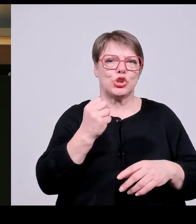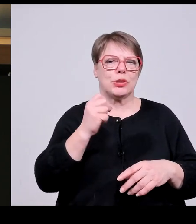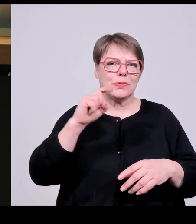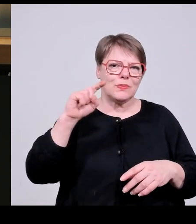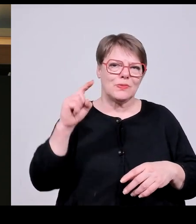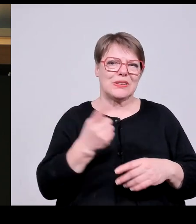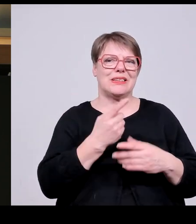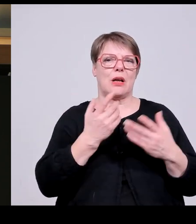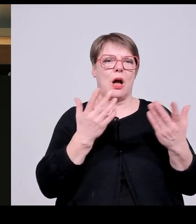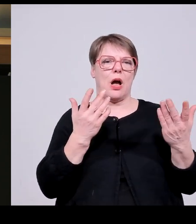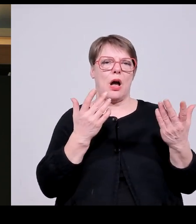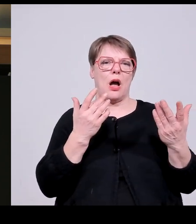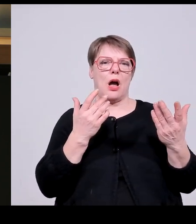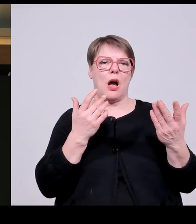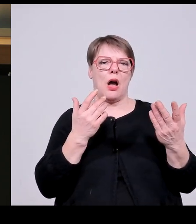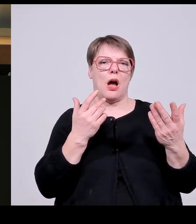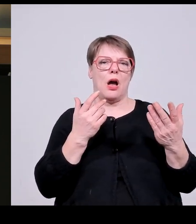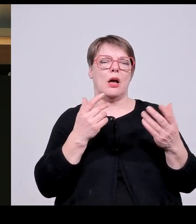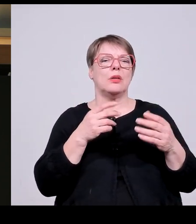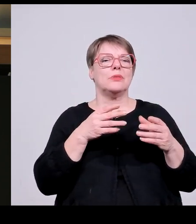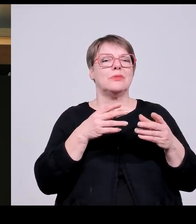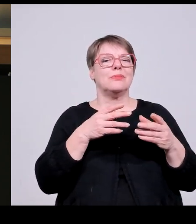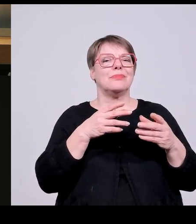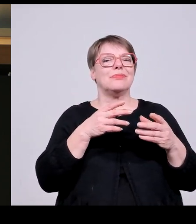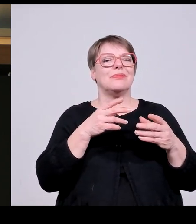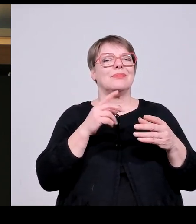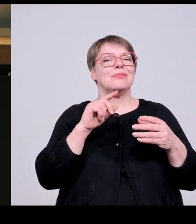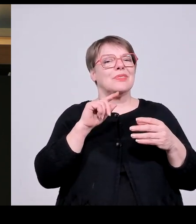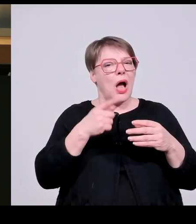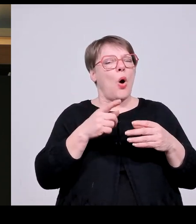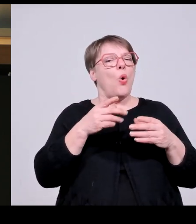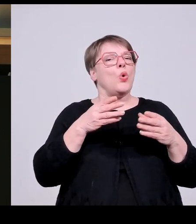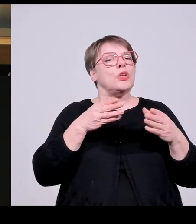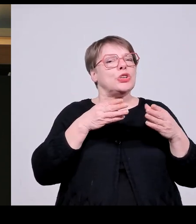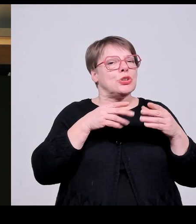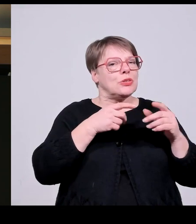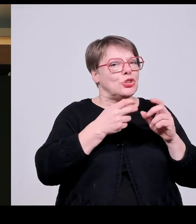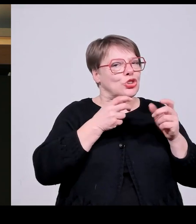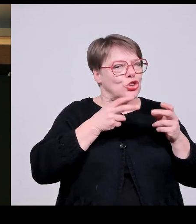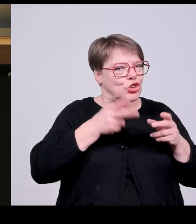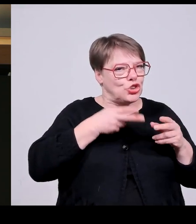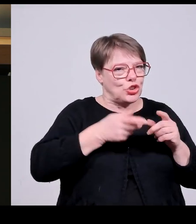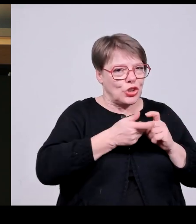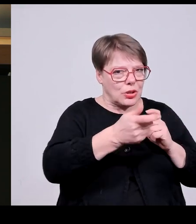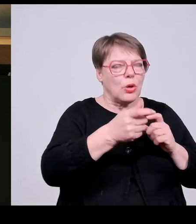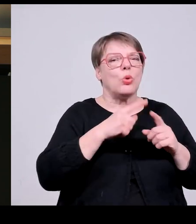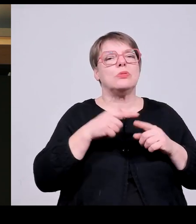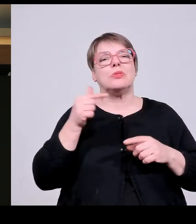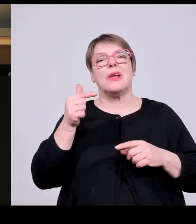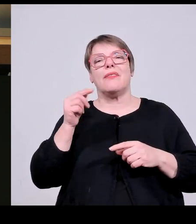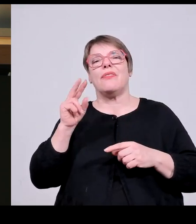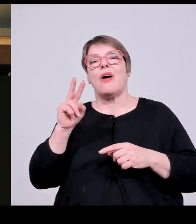gehört jetzt dazu. Wir wissen, dass diese Koalition dem Wahltermin entgegen siecht. Wir werden